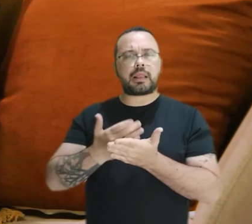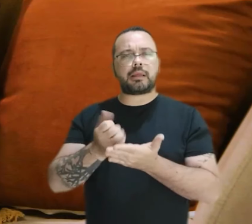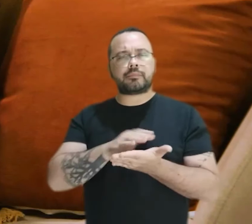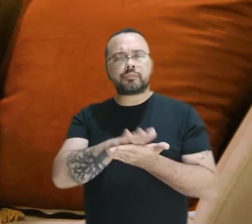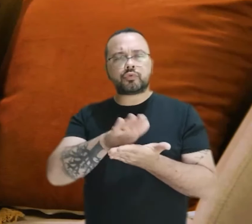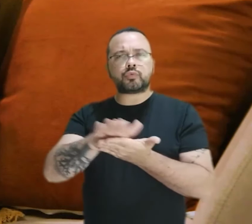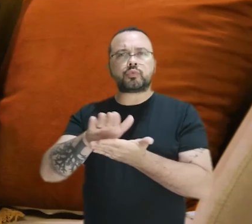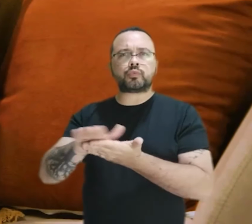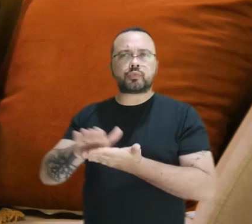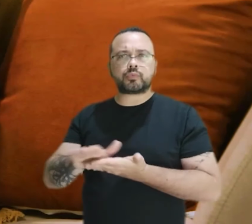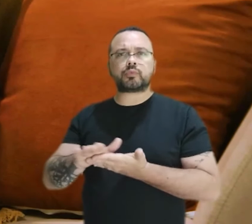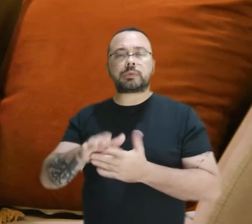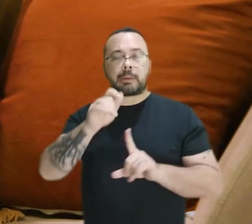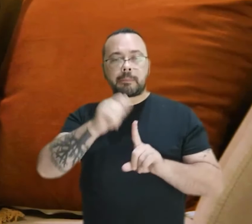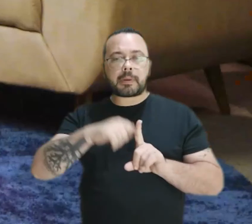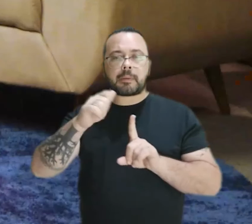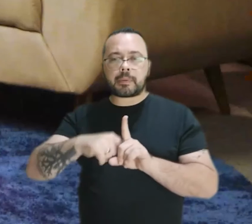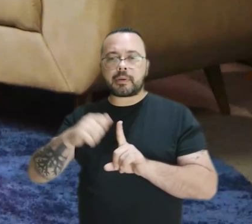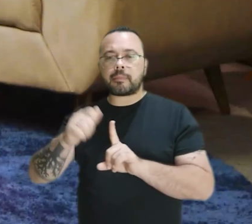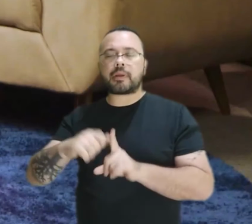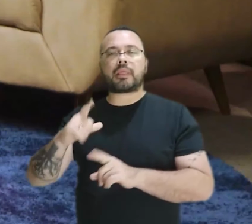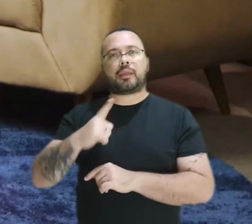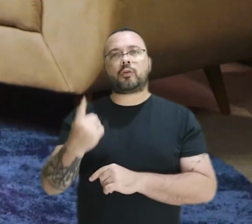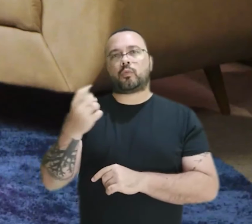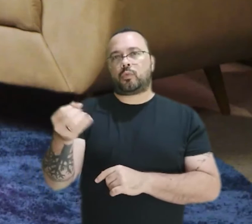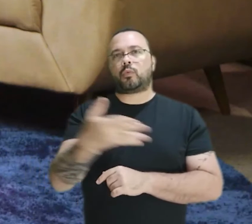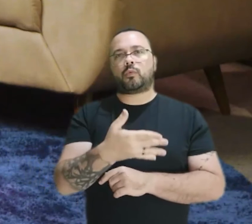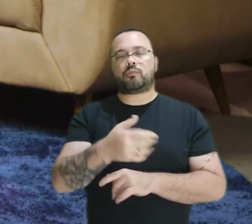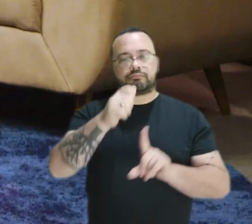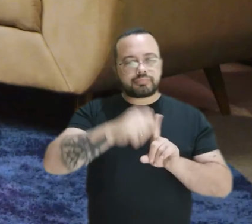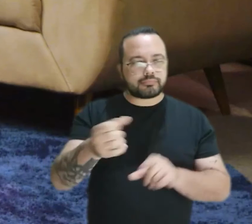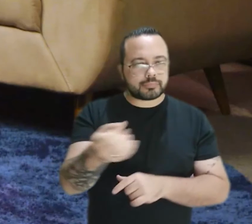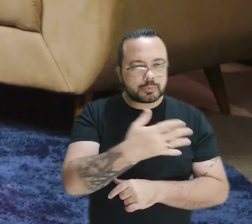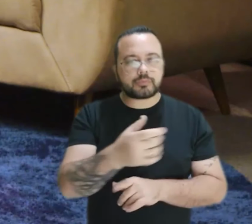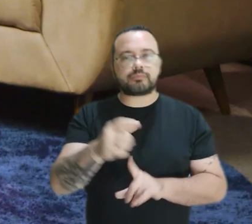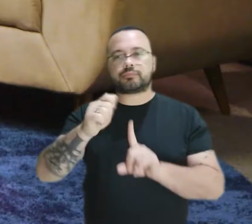e uma plaquete por mês. É um... uma coisa bem intensa,